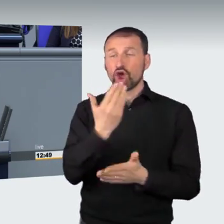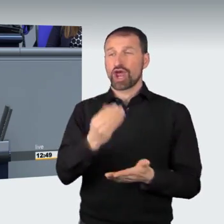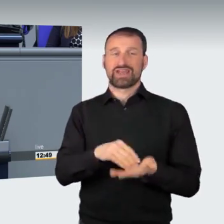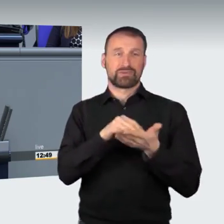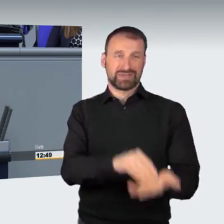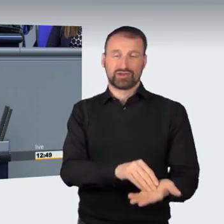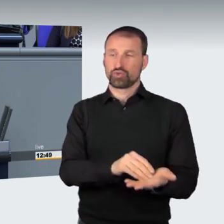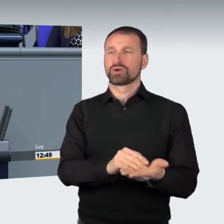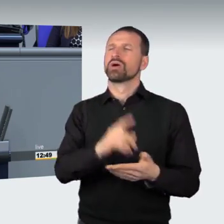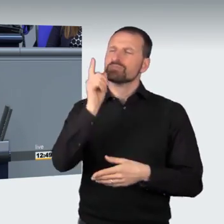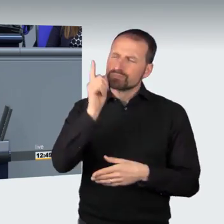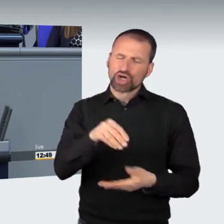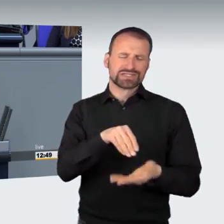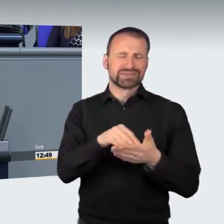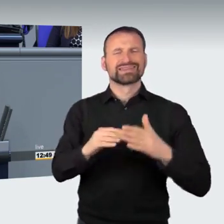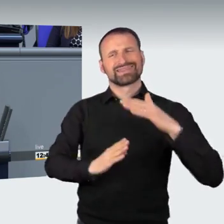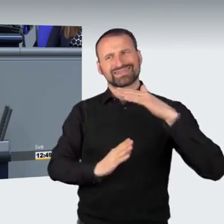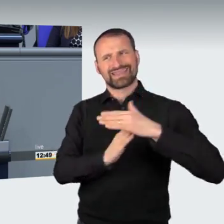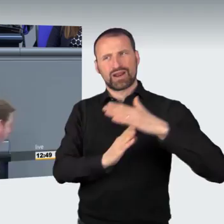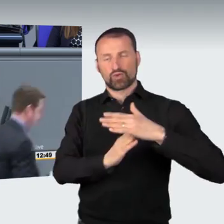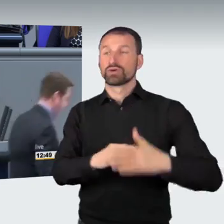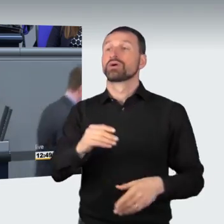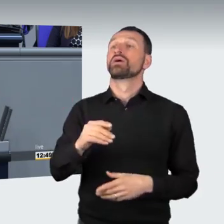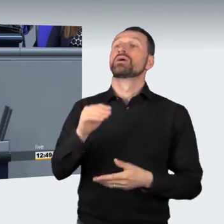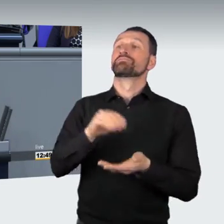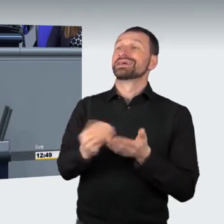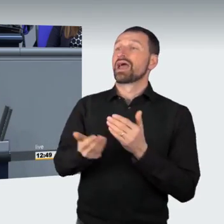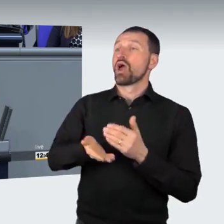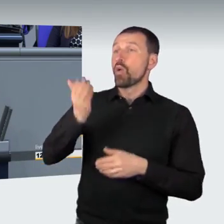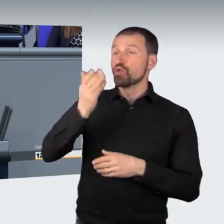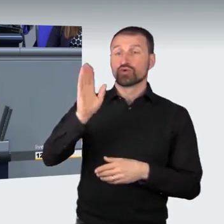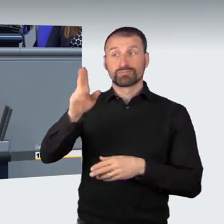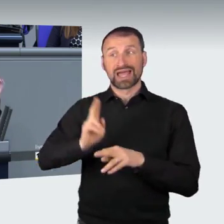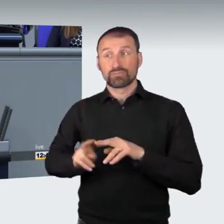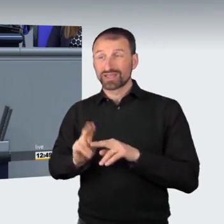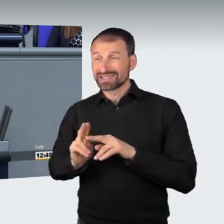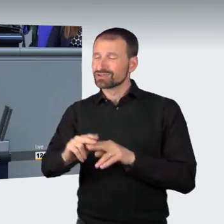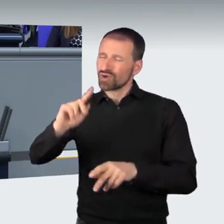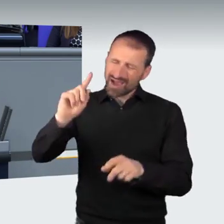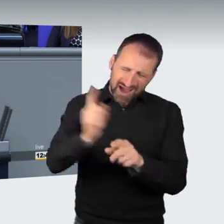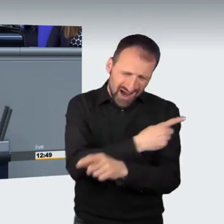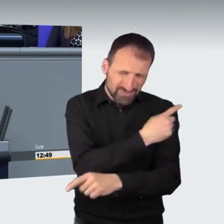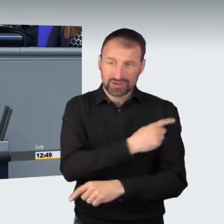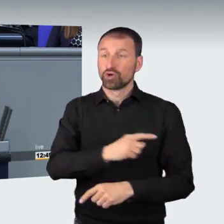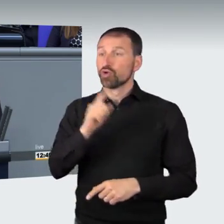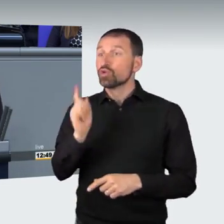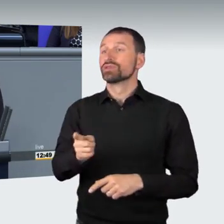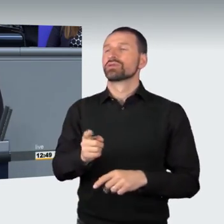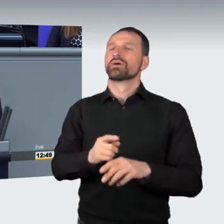von Mieterhöhungen bei Modernisierung und ohne ein Umwandlungsverbot von Miet- in Eigentumswohnungen ist heute keine Politik mehr